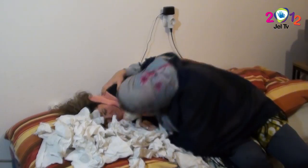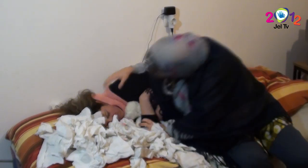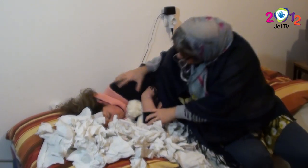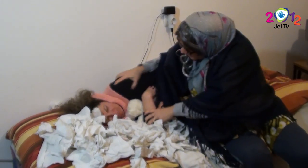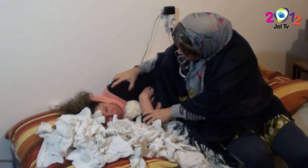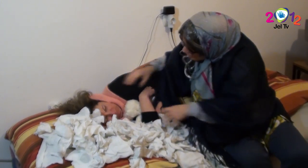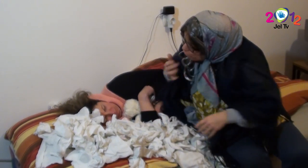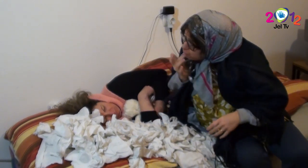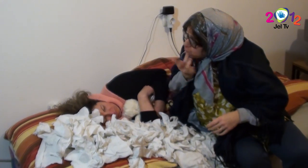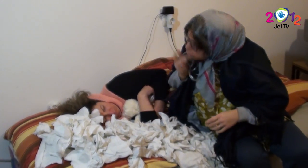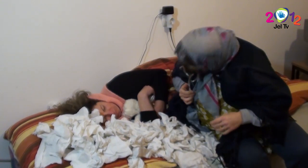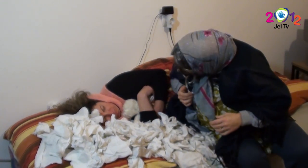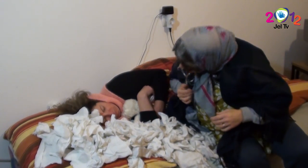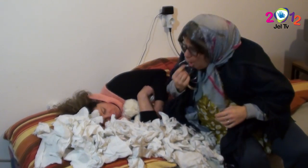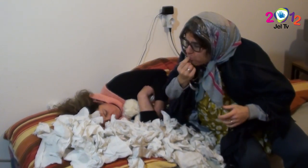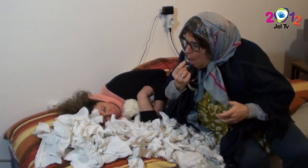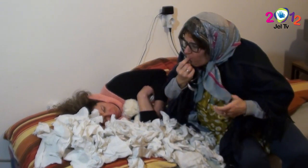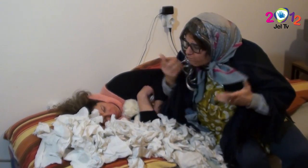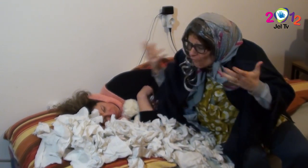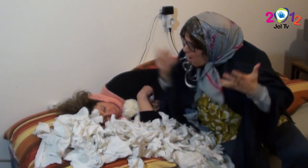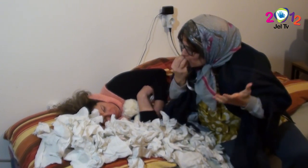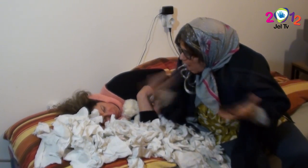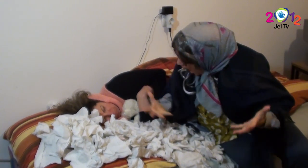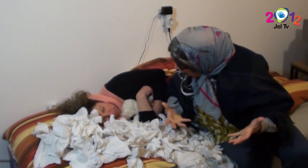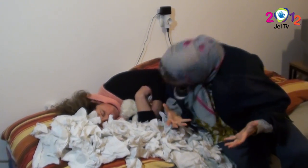Süteményt kell enni! Finom!